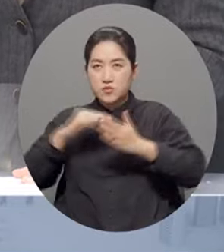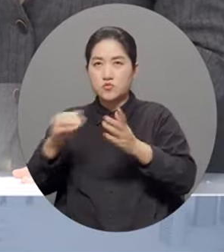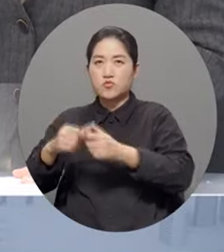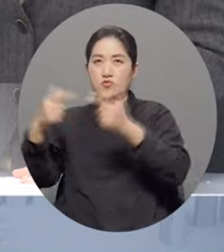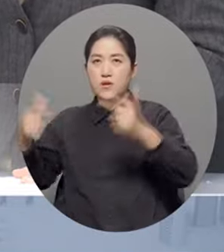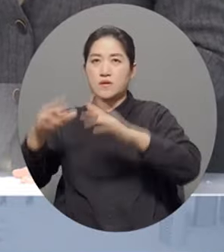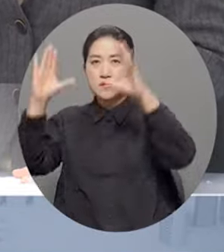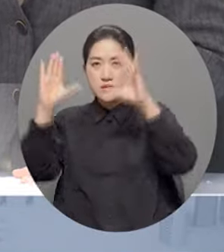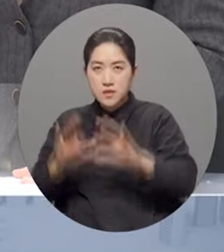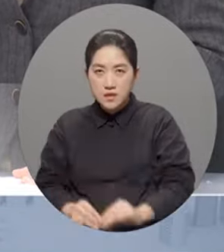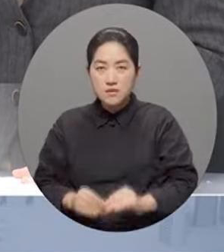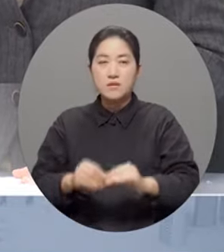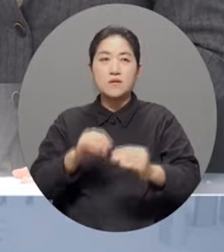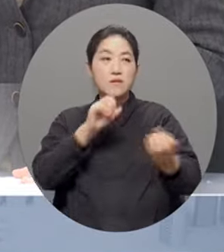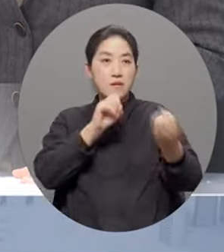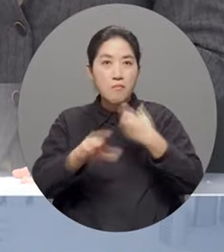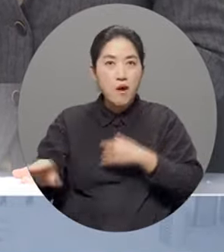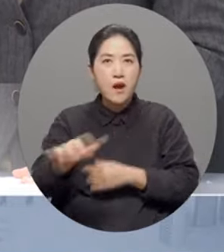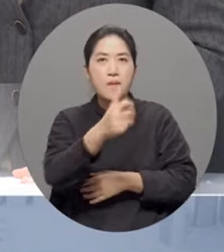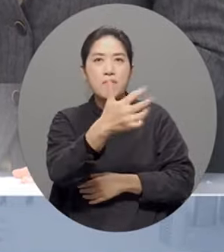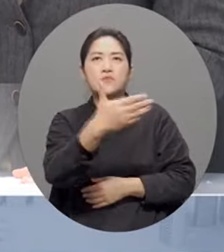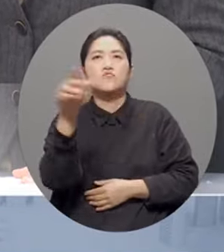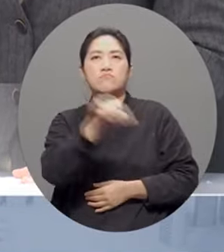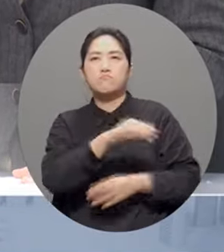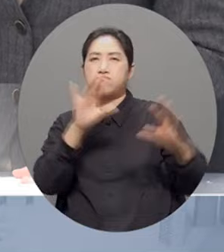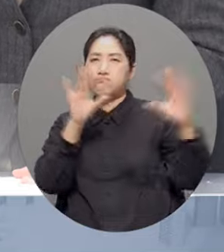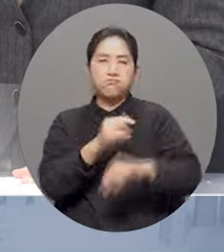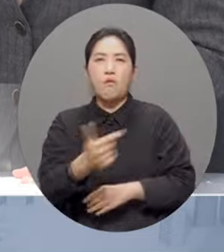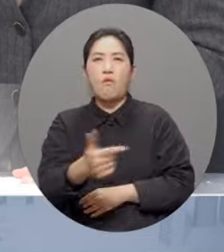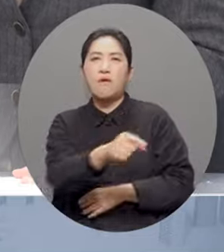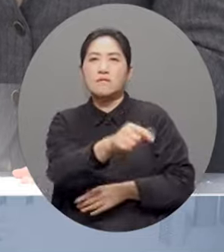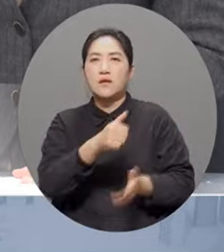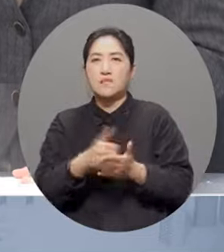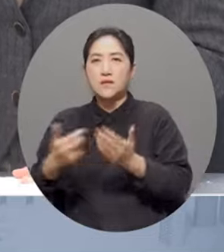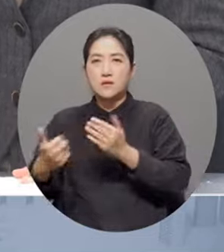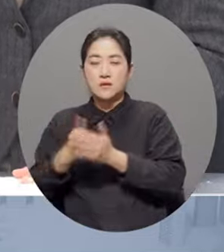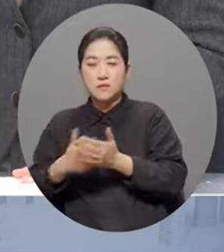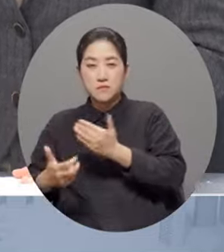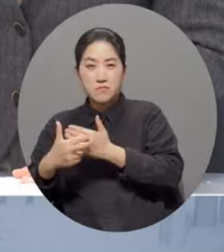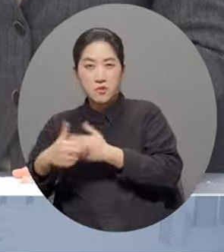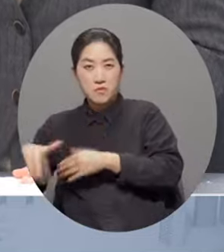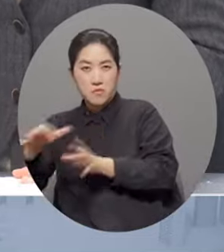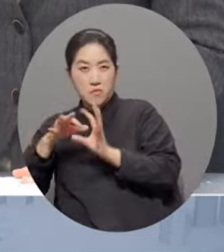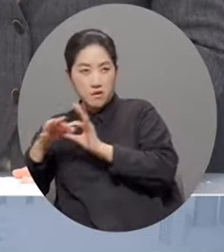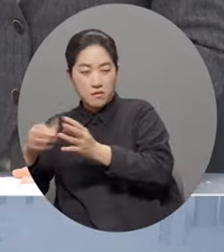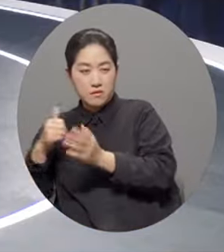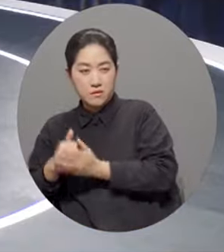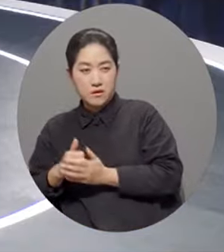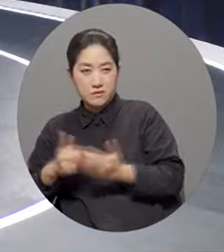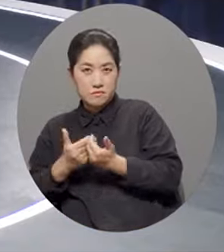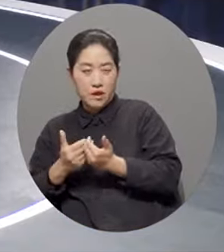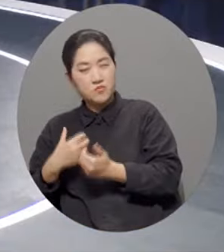(앵커) 그렇습니다. (기자) 하지만 의대 정원 확대에찬성한다는 여론 조사 응답자가 89%에 이를 정도로 지지가 높아서 의료계의 부담도 큰상황입니다.